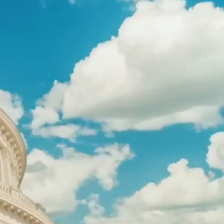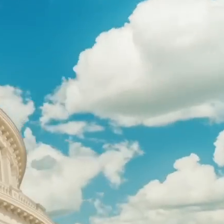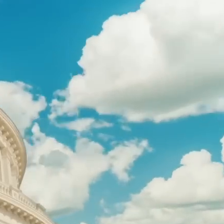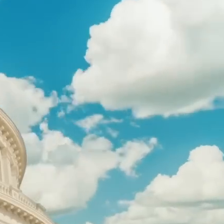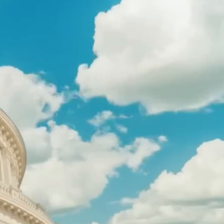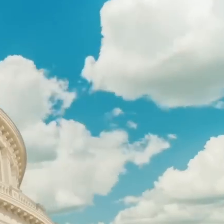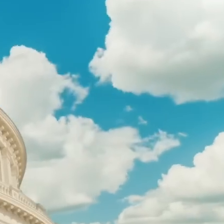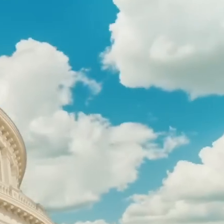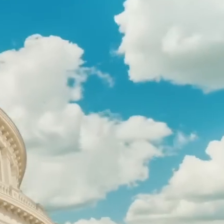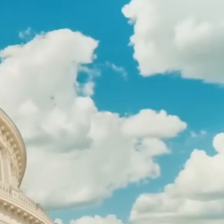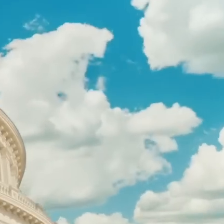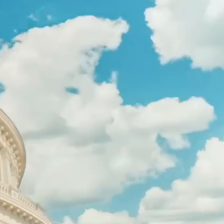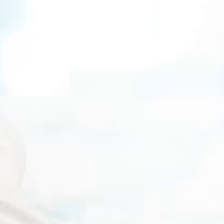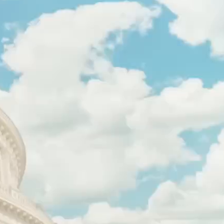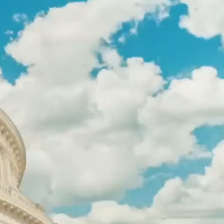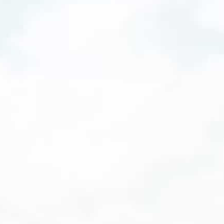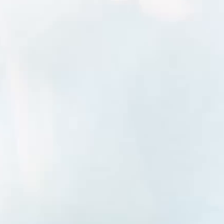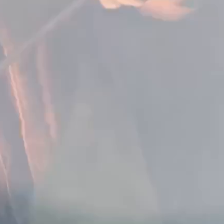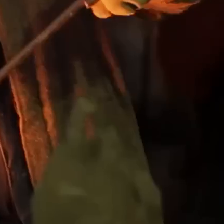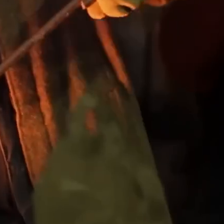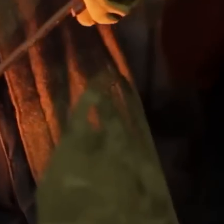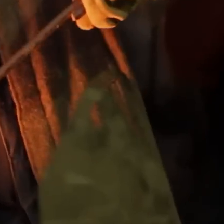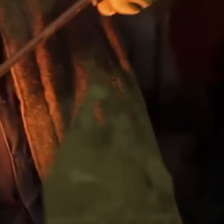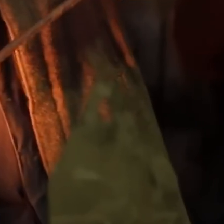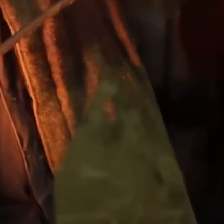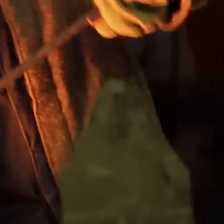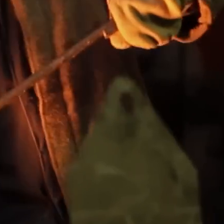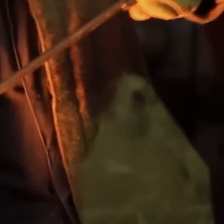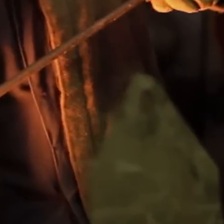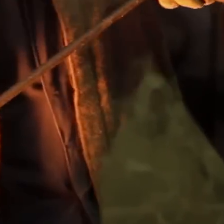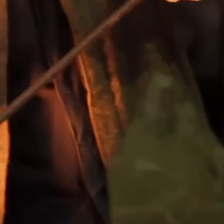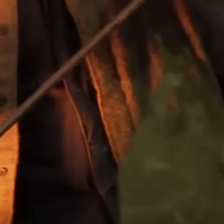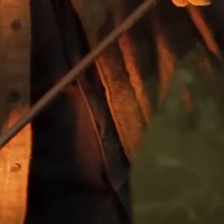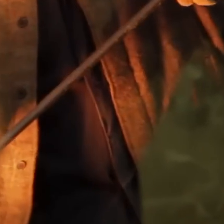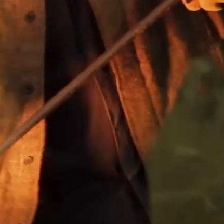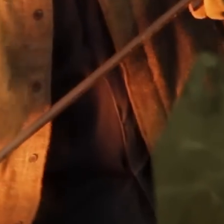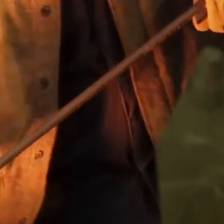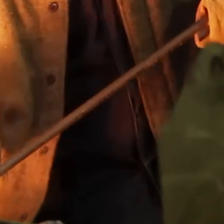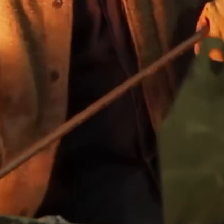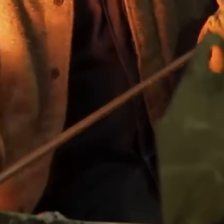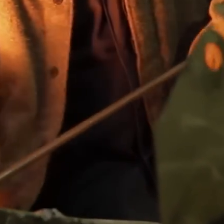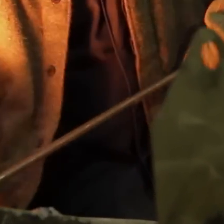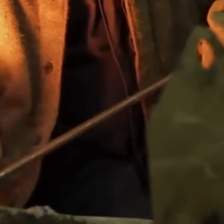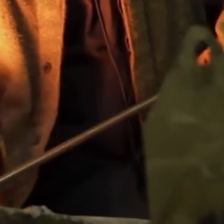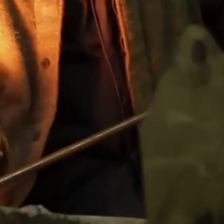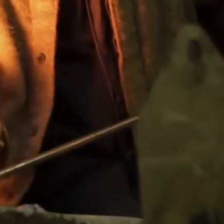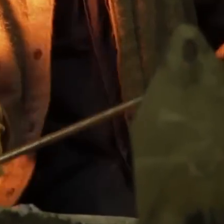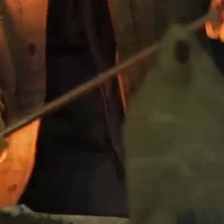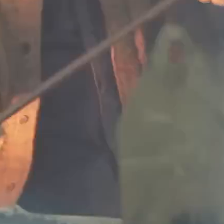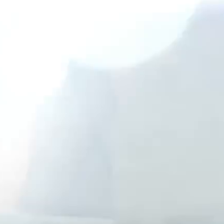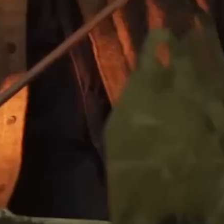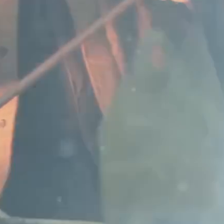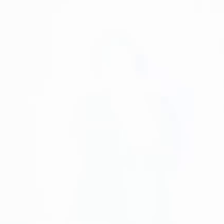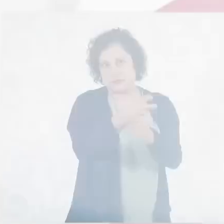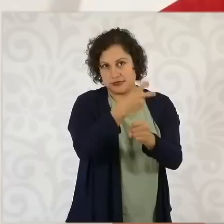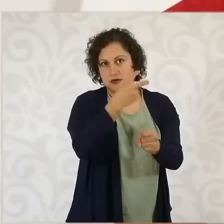de la administración de Donald Trump al acero y aluminio la presidenta mexicana insistió en que